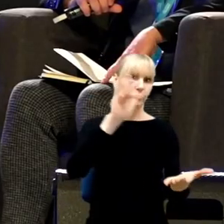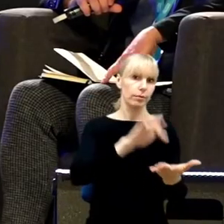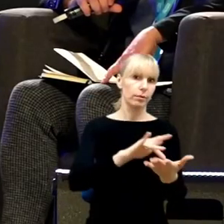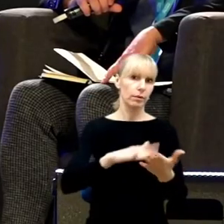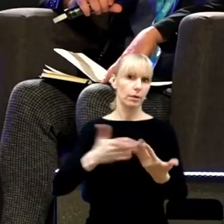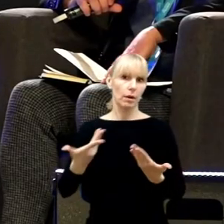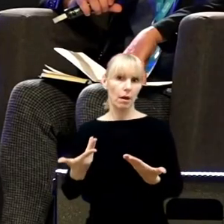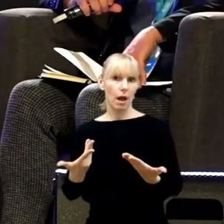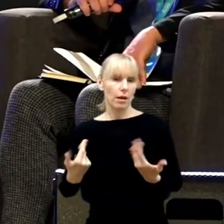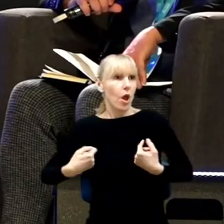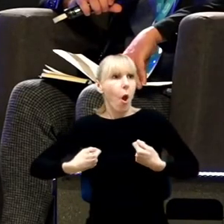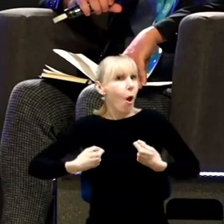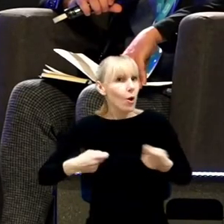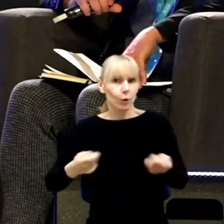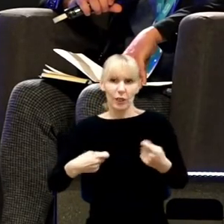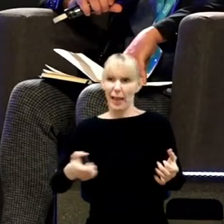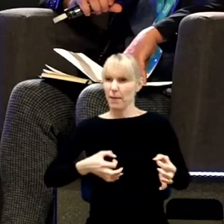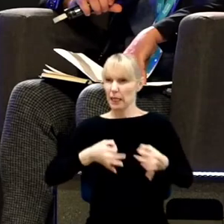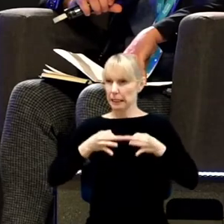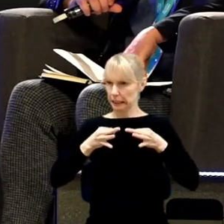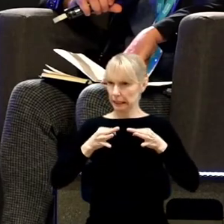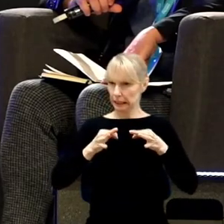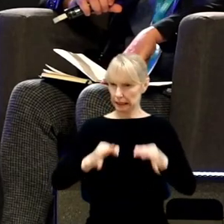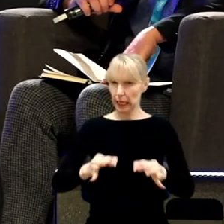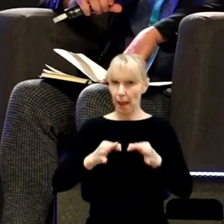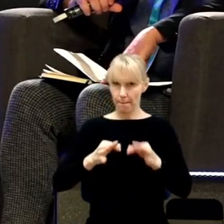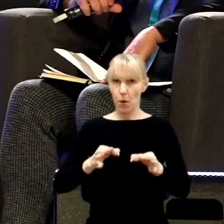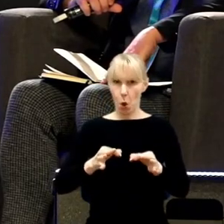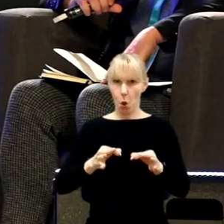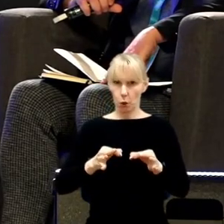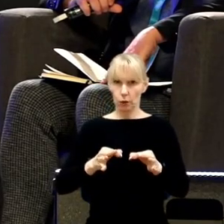Więc to jest podobnie z mieszkaniami, lepiej jest zapewniać mieszkania